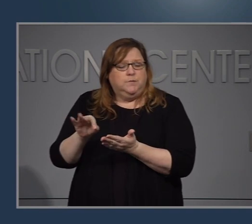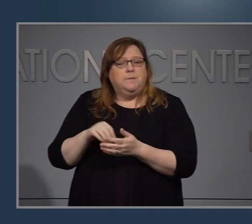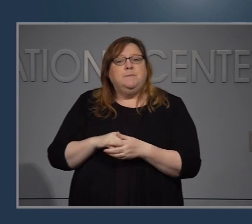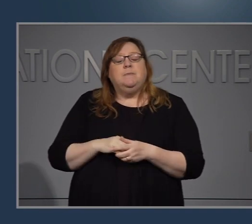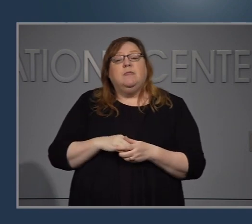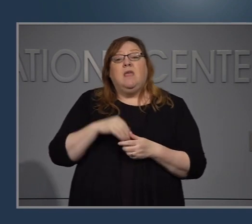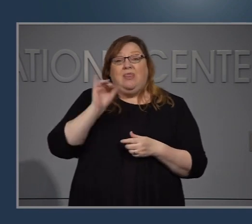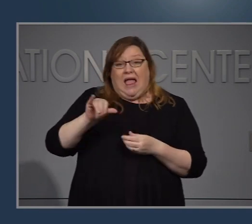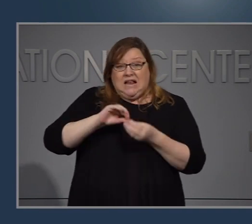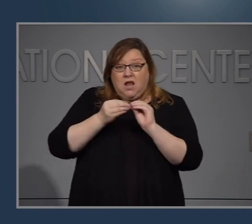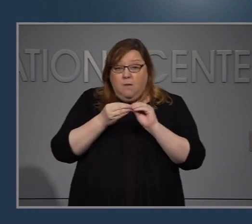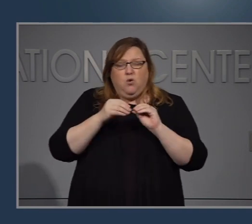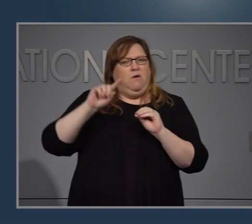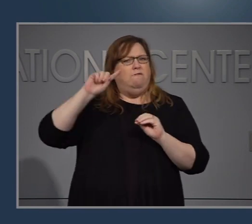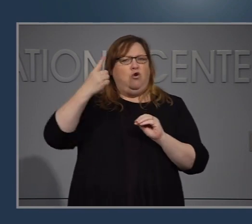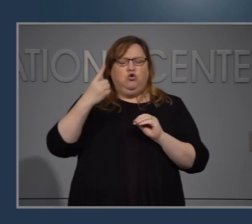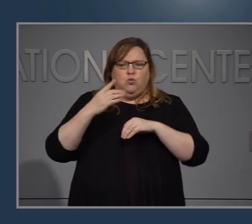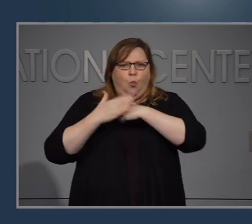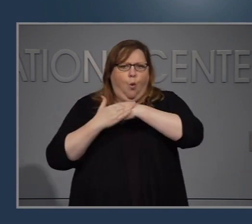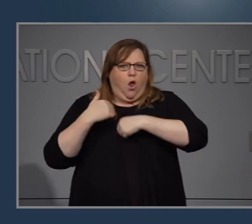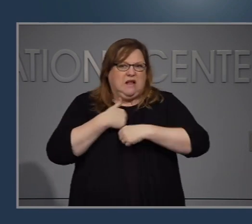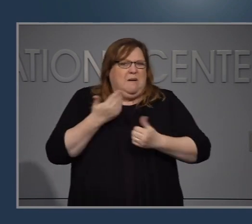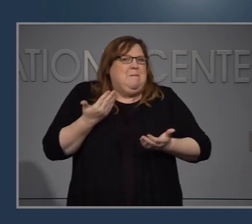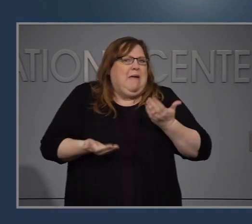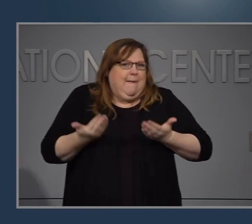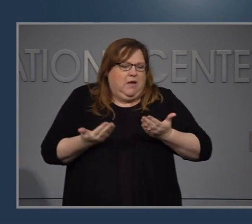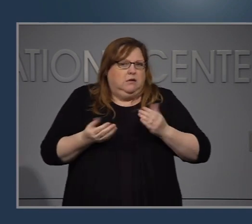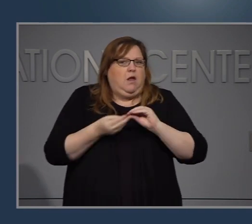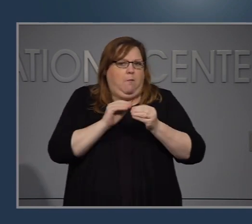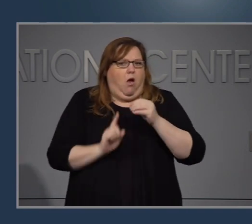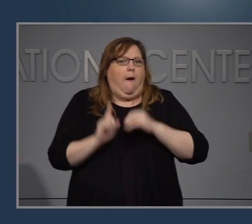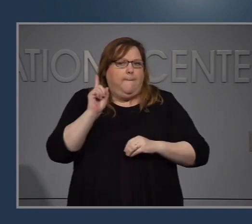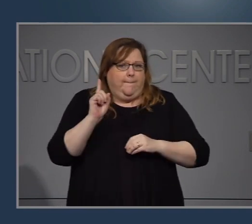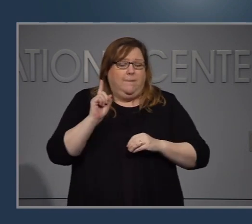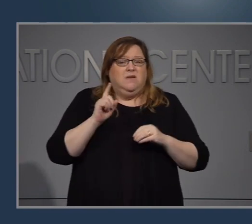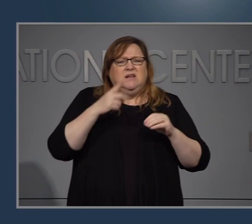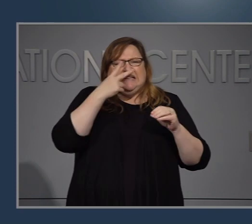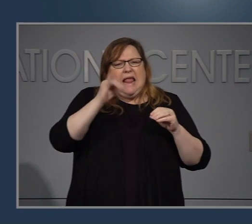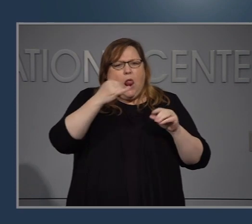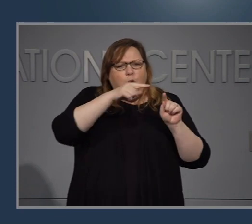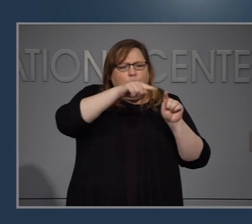aumentando están métricas, no se ve afectada por tasas de pruebas, otros factores,